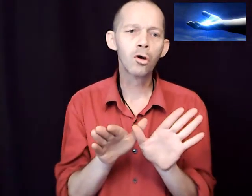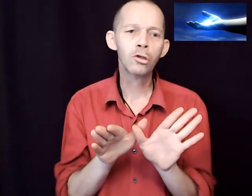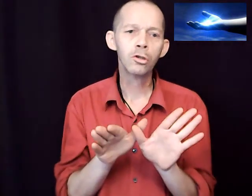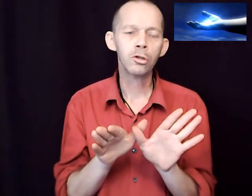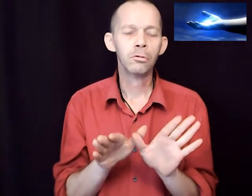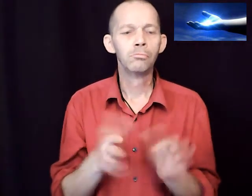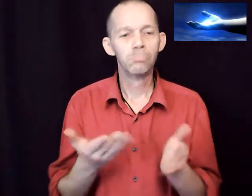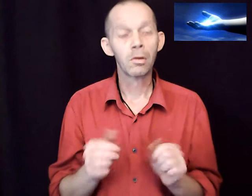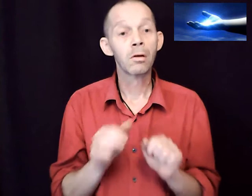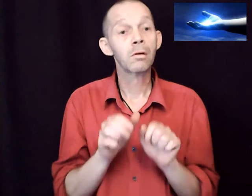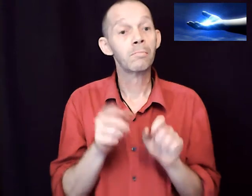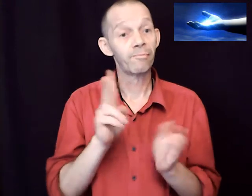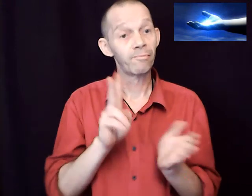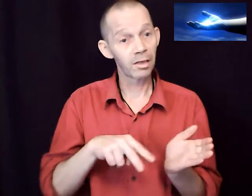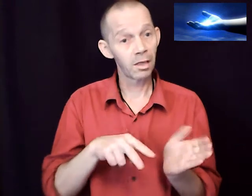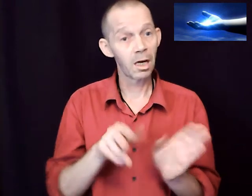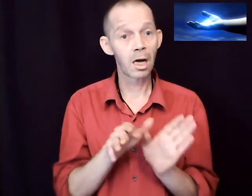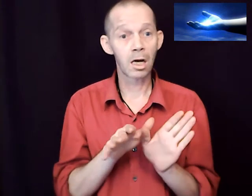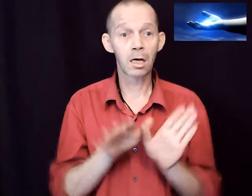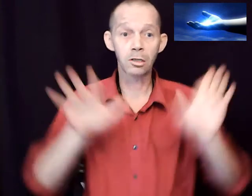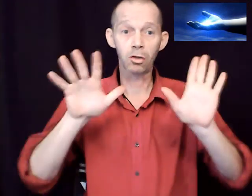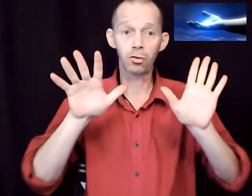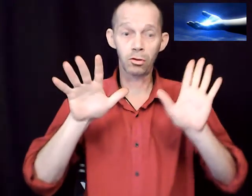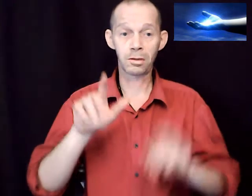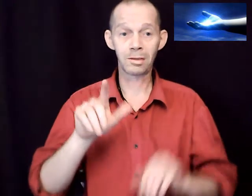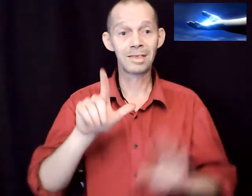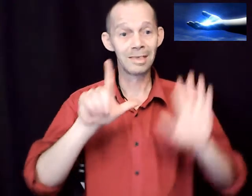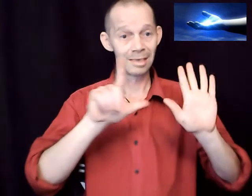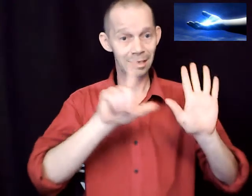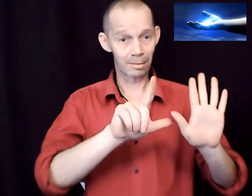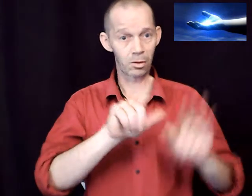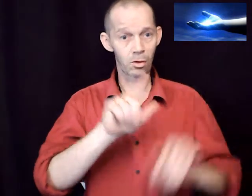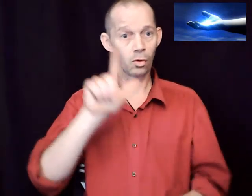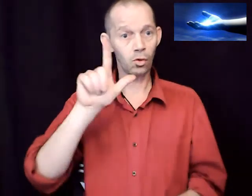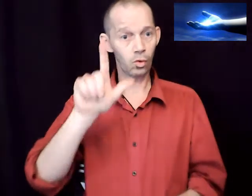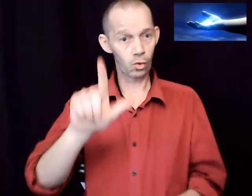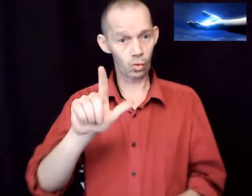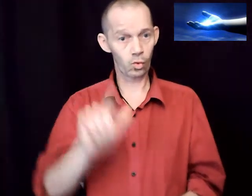Vous savez des anges, en réalité des Archanges 72